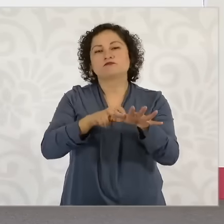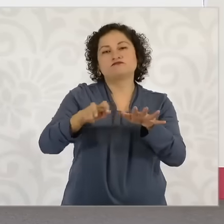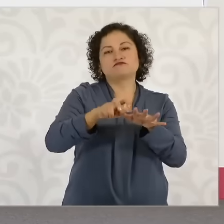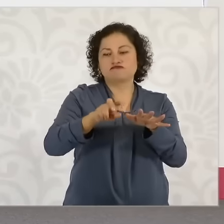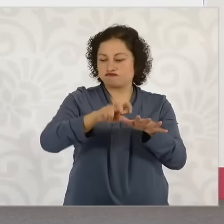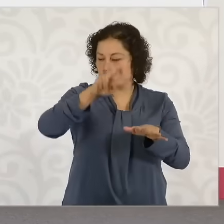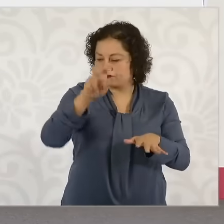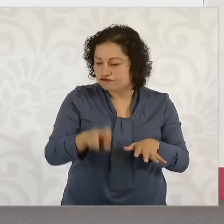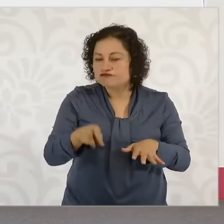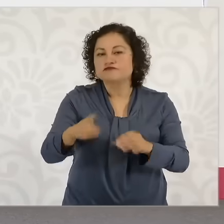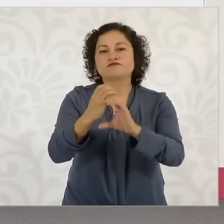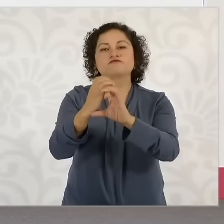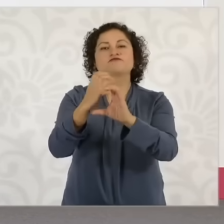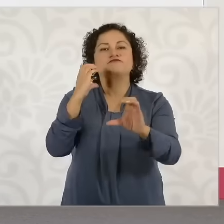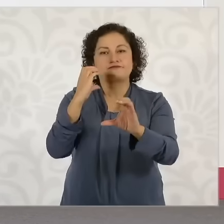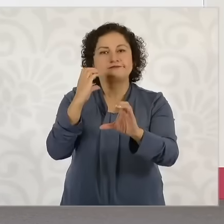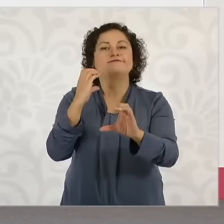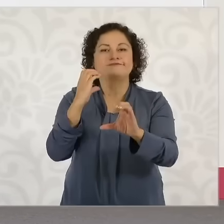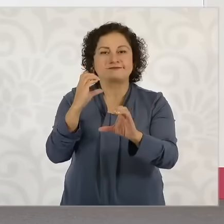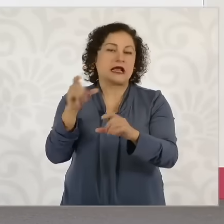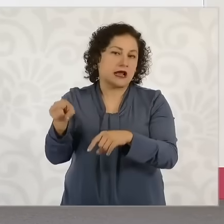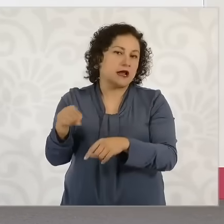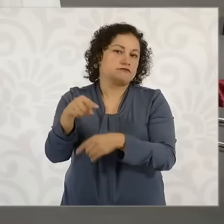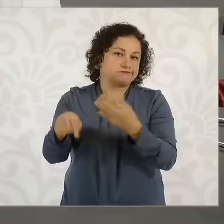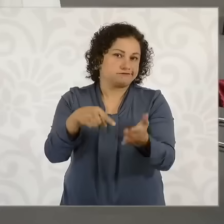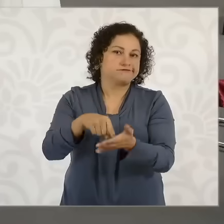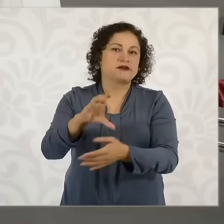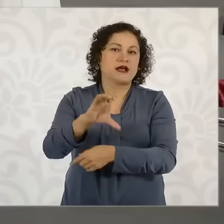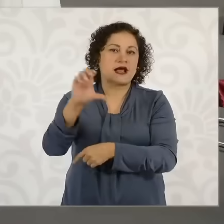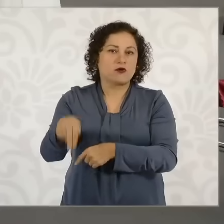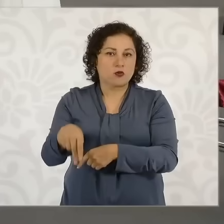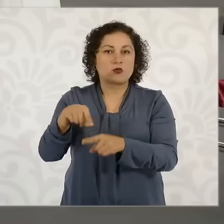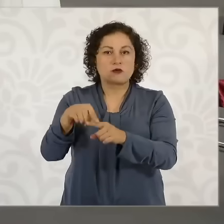ofreciendo a través de autobuses en Cancún. Tenemos una conexión directa del aeropuerto a